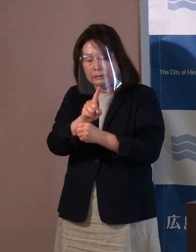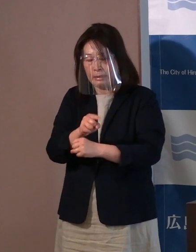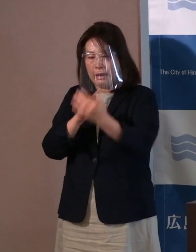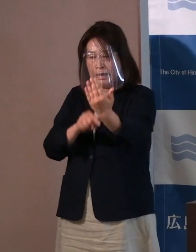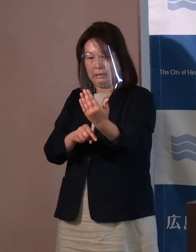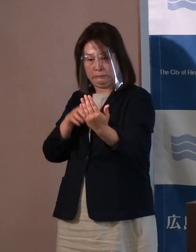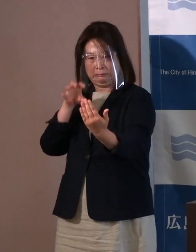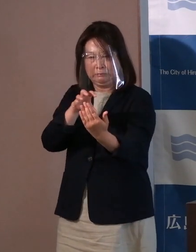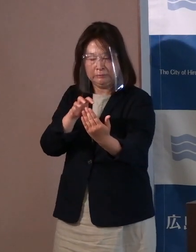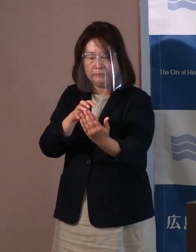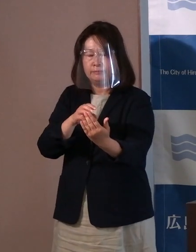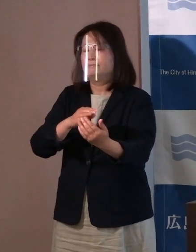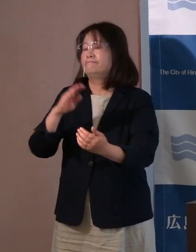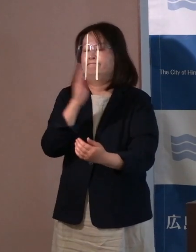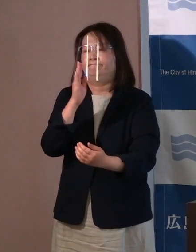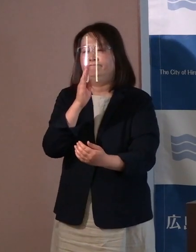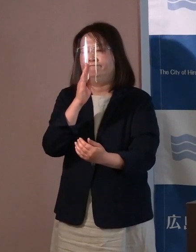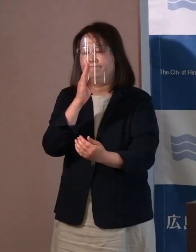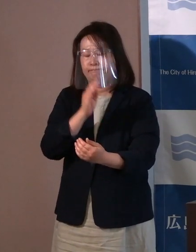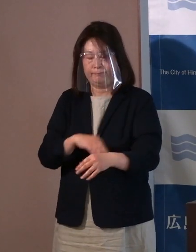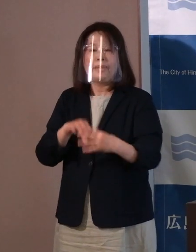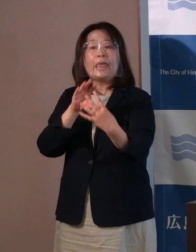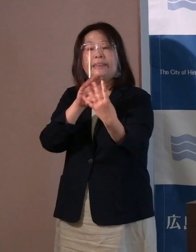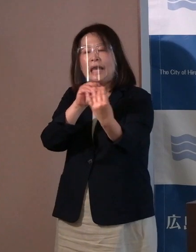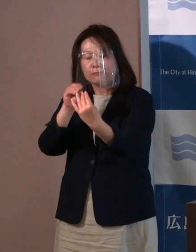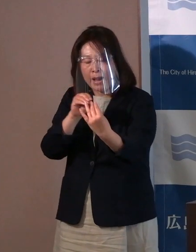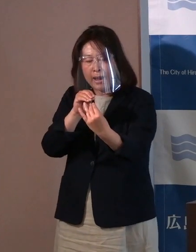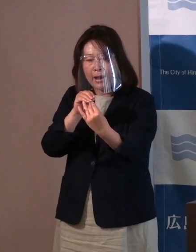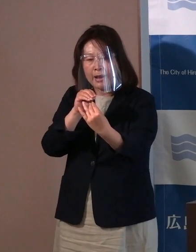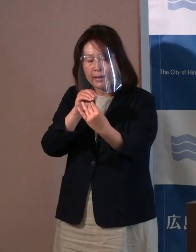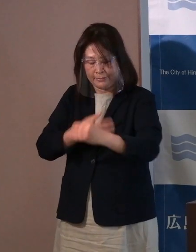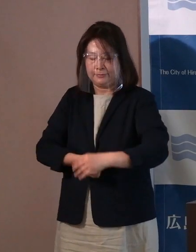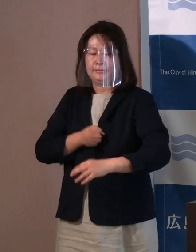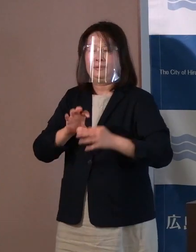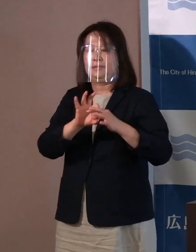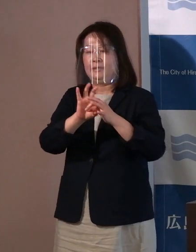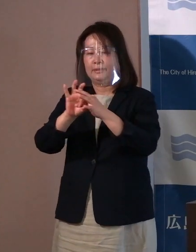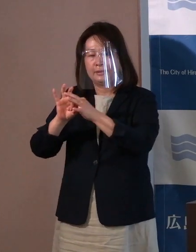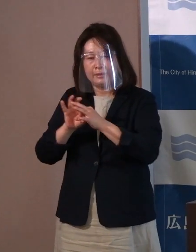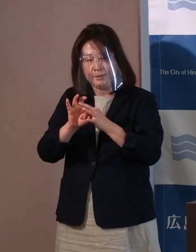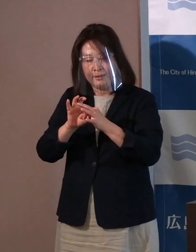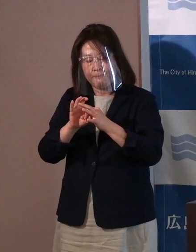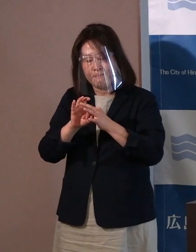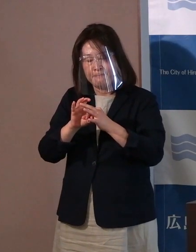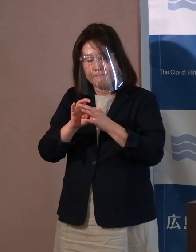対話という方法を通じて信頼関係を作り上げ､